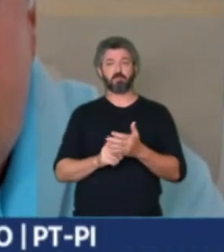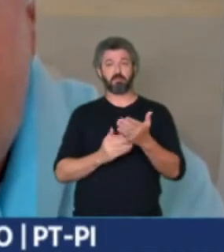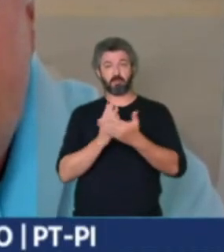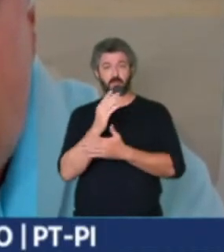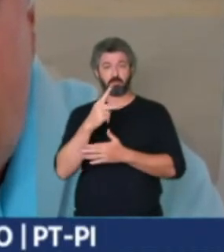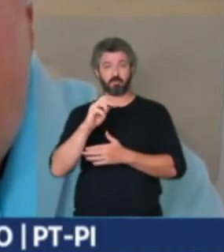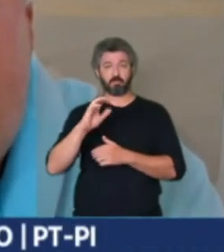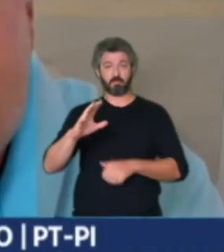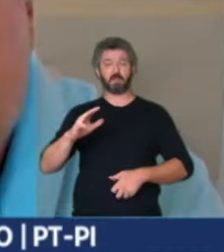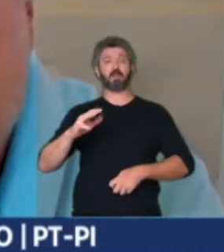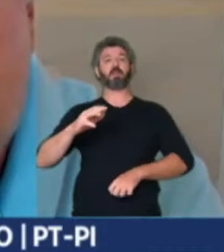MUNICÍPIOS E PAUTEMOS UMA REFORMA TRIBUTÁRIA AMPLA QUE